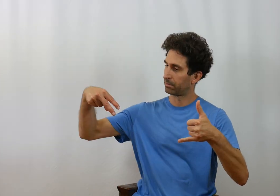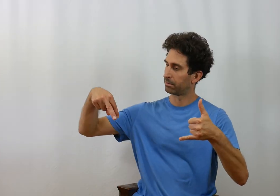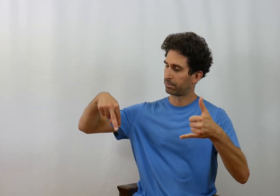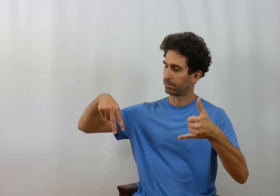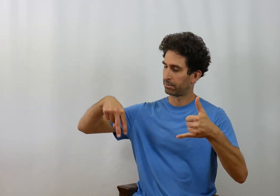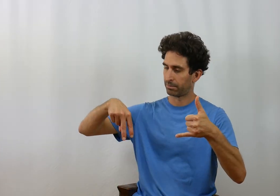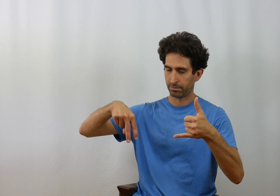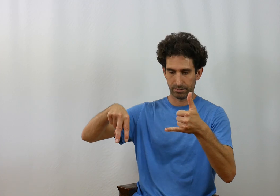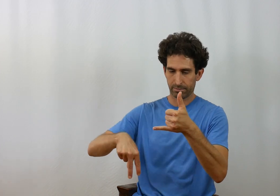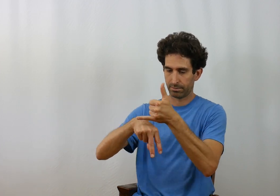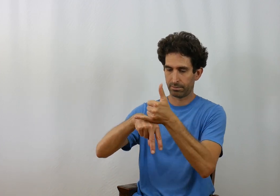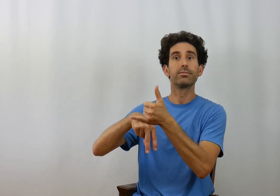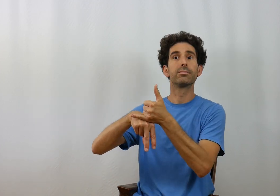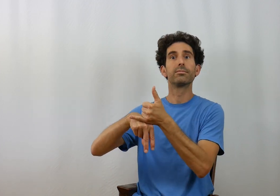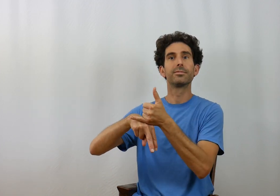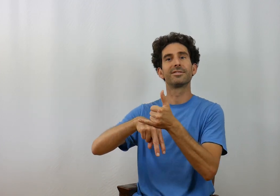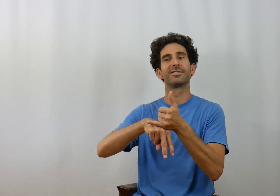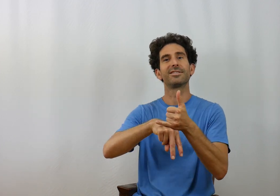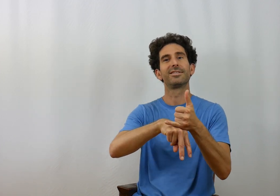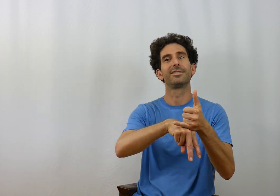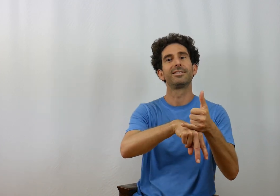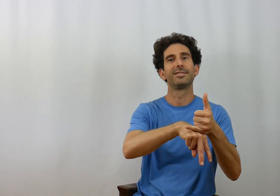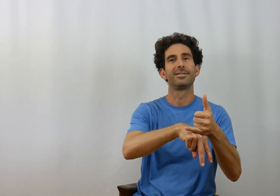*Estomac - Pattes*